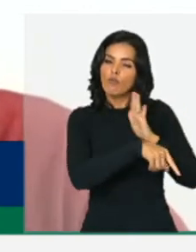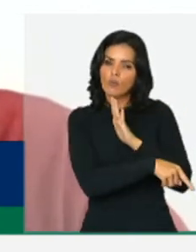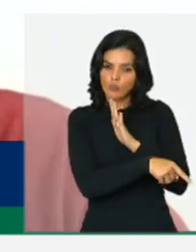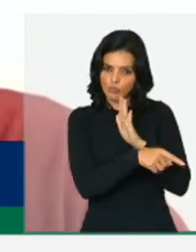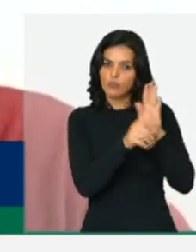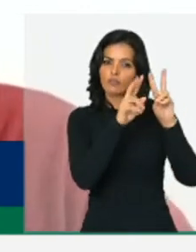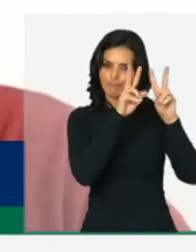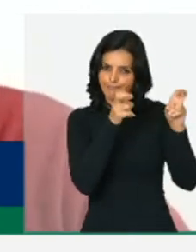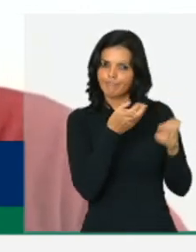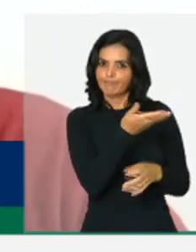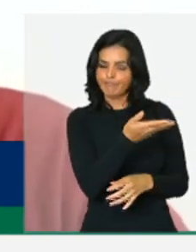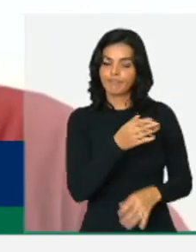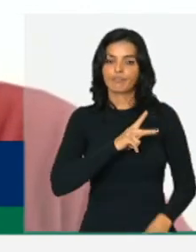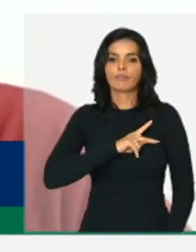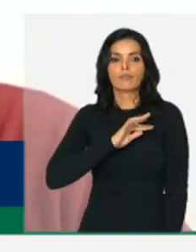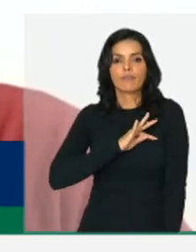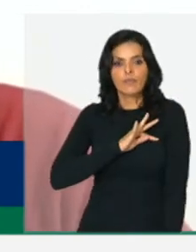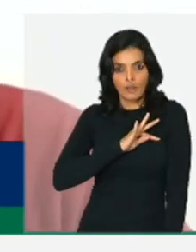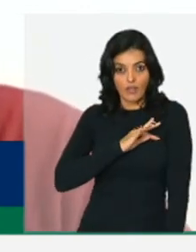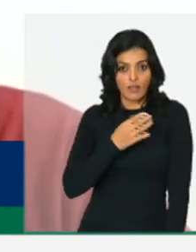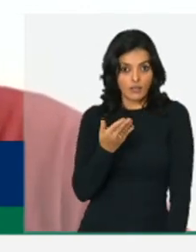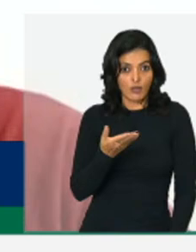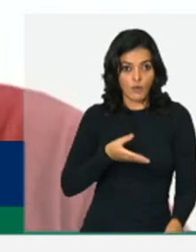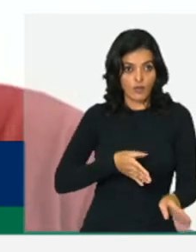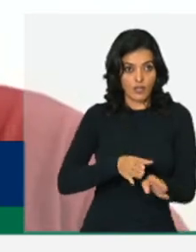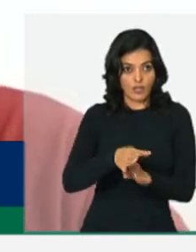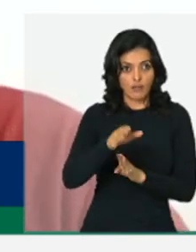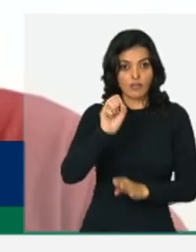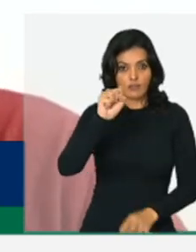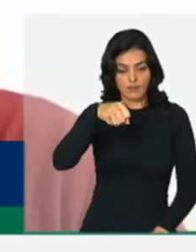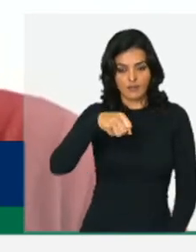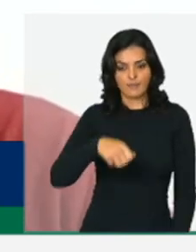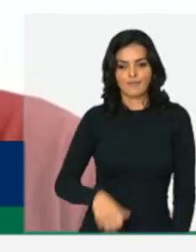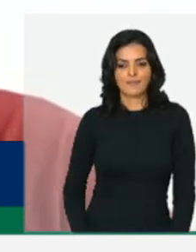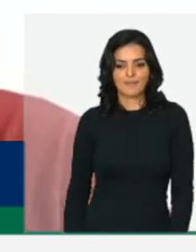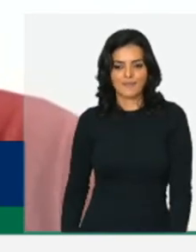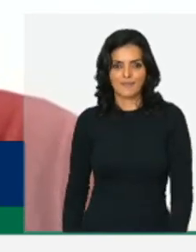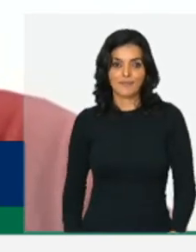SAÚDA A INICIATIVA DO PSOL POR ESSE REQUERIMENTO. OBRIGADO PRESIDENTE. -- [DEPUTADO]: PRA